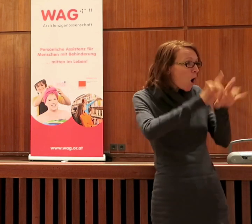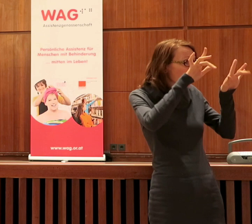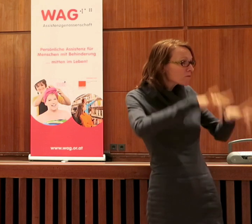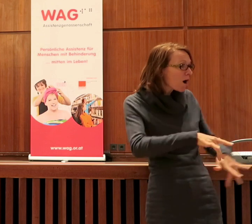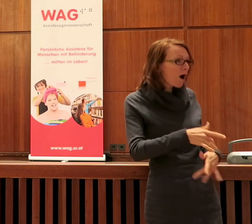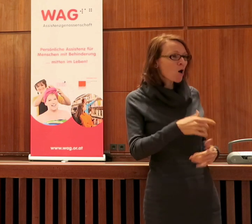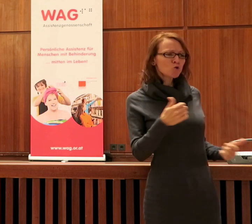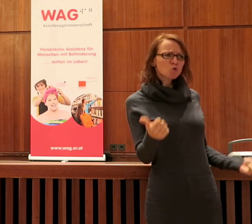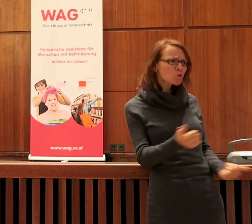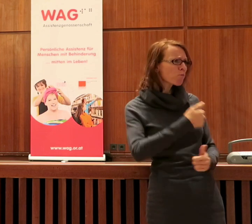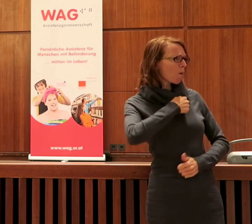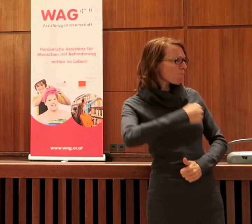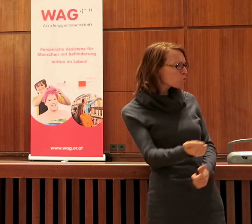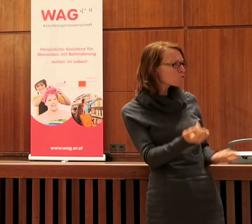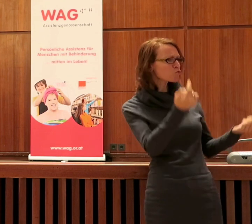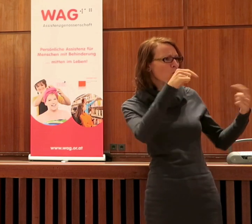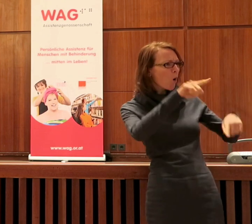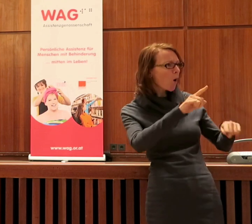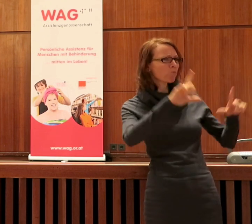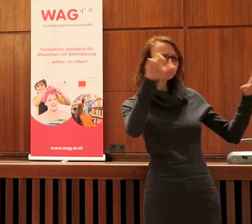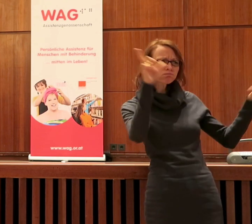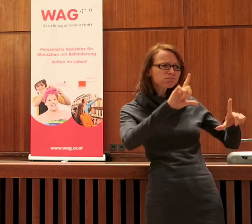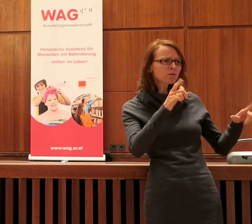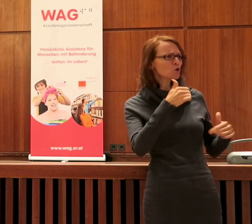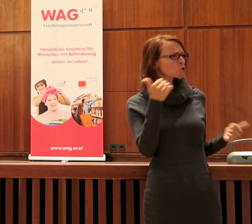Und du traust dich auch fortgehen. Super. Unglaublich.